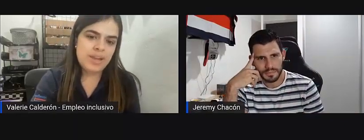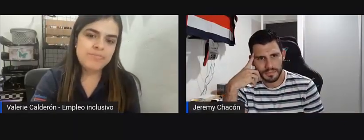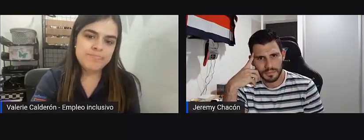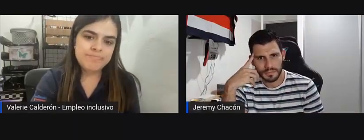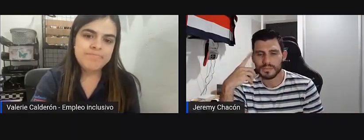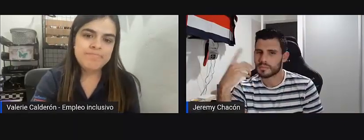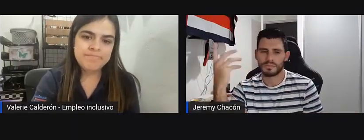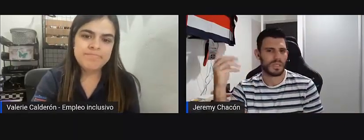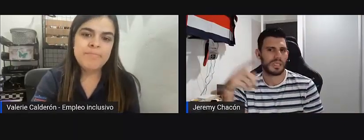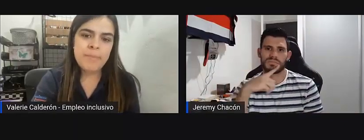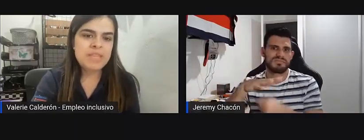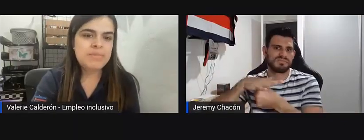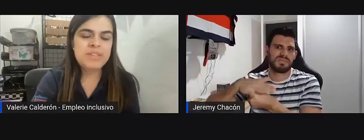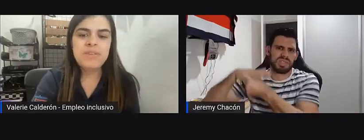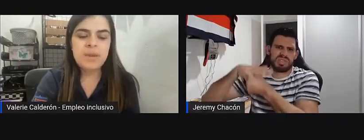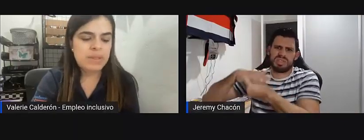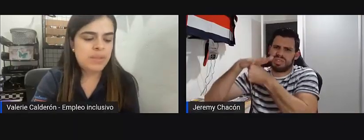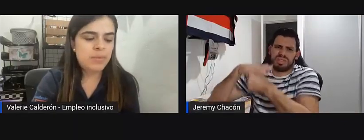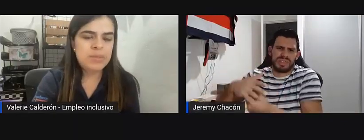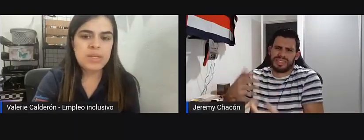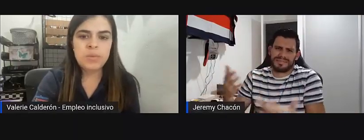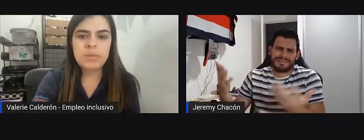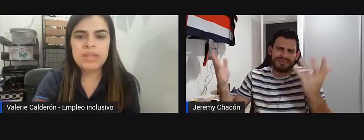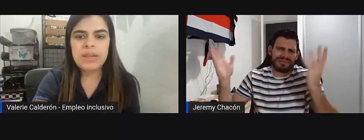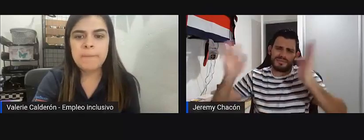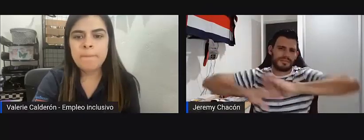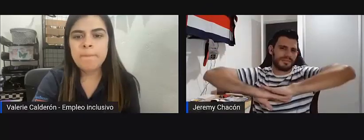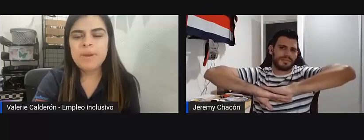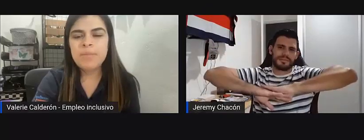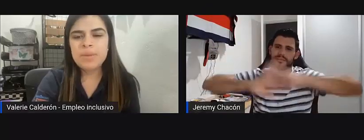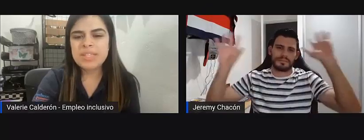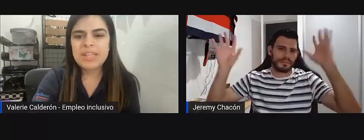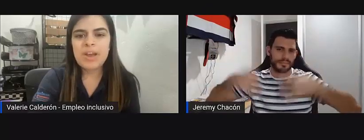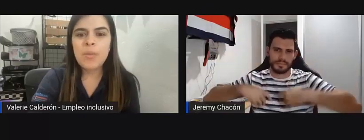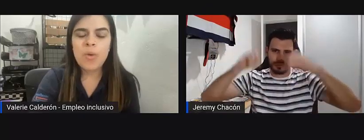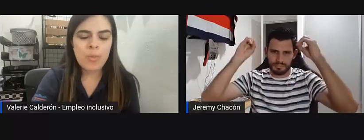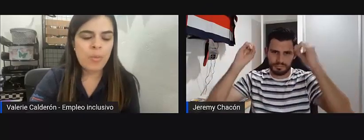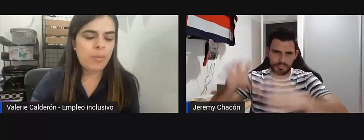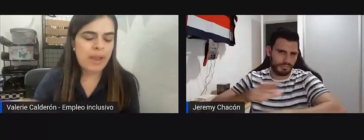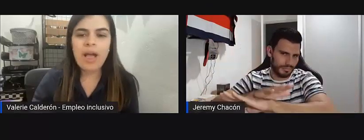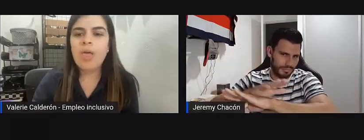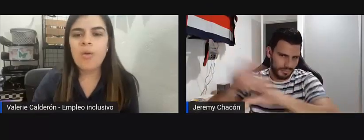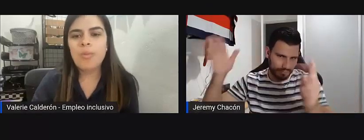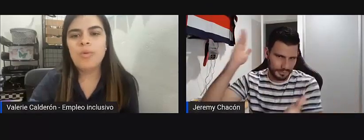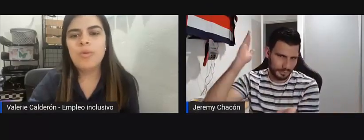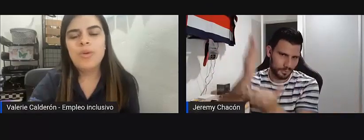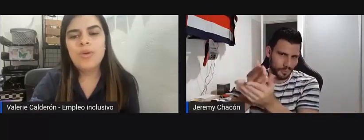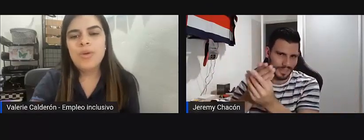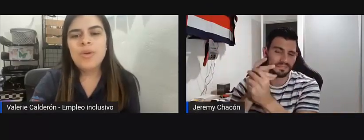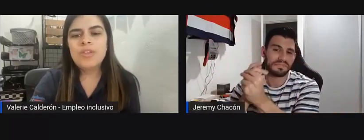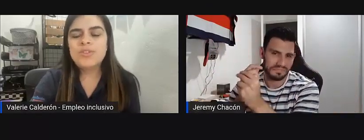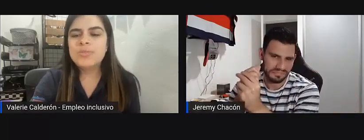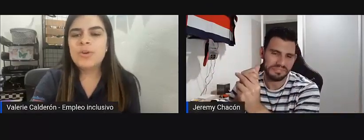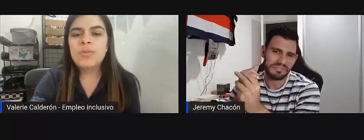específicamente por mi salud mental verdad porque me sentía como como opacado como Entonces mejor